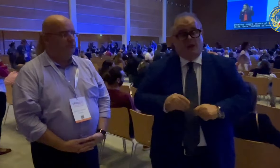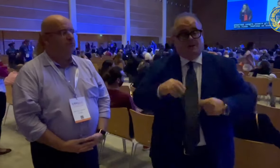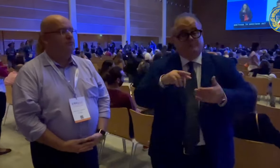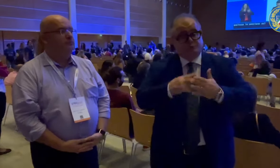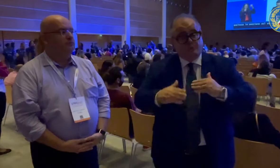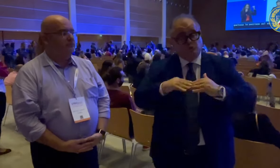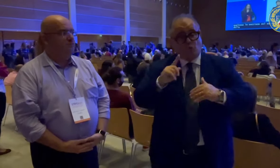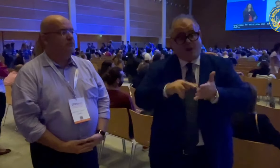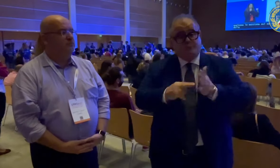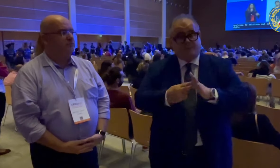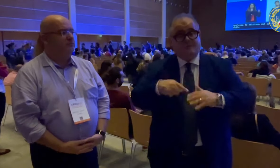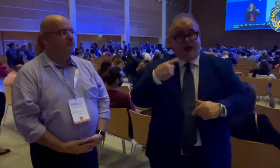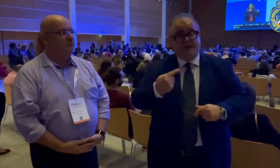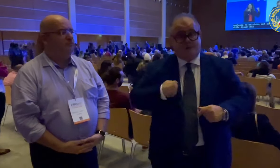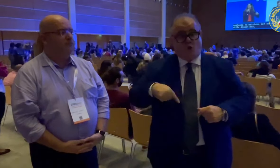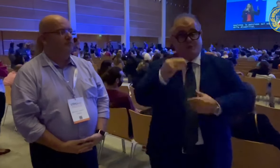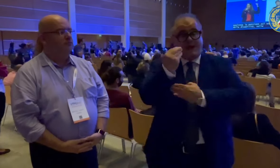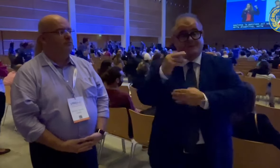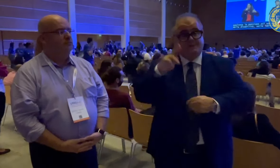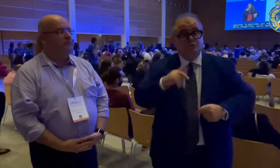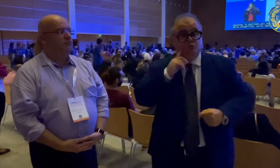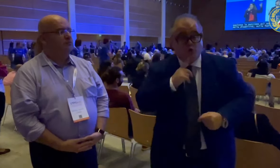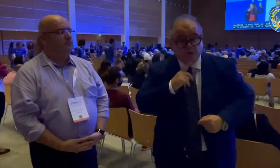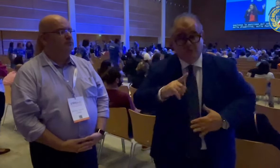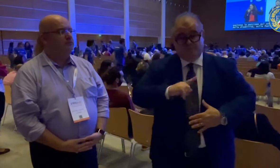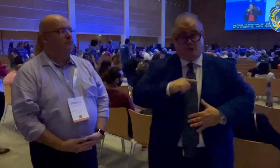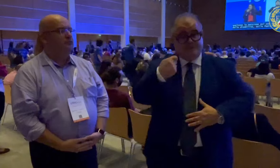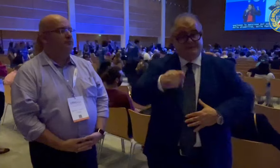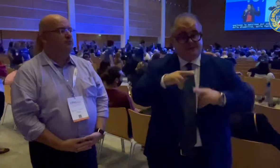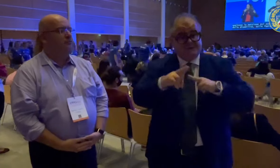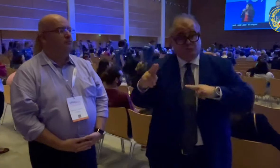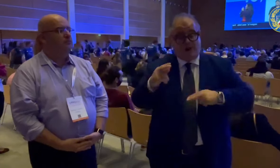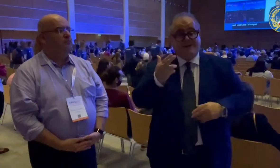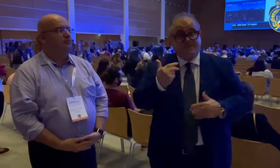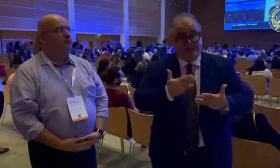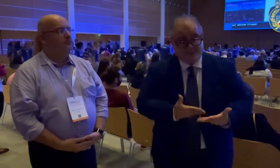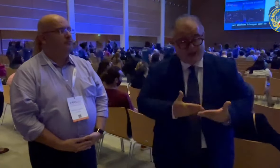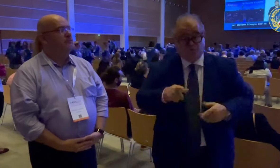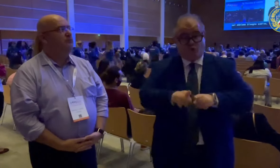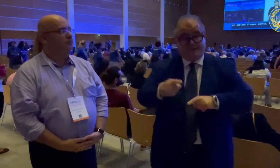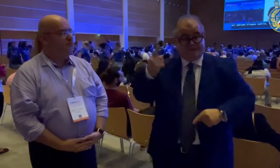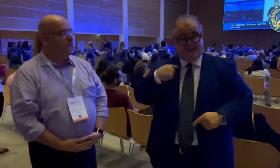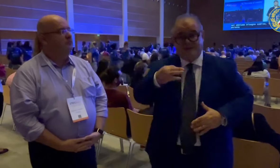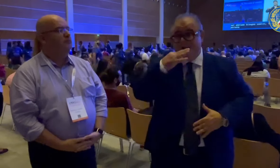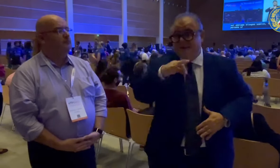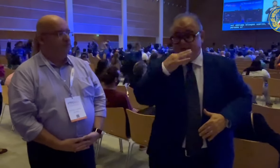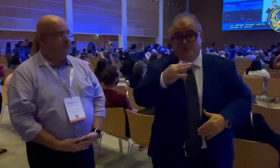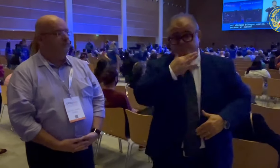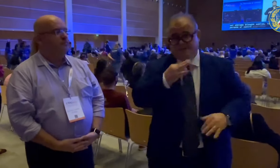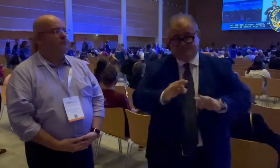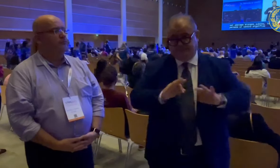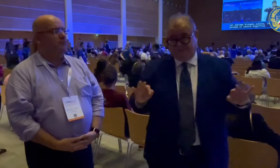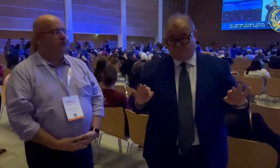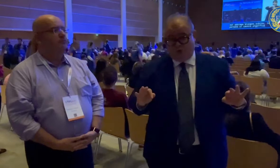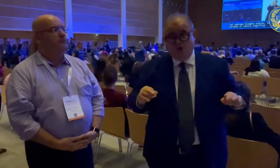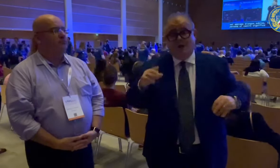Quello dell’accessibilità è un tema che sta particolarmente a cuore all’Ente Nazionale Sordi, ieri infatti il Presidente Nazionale, Raffaele Cagnazzo,